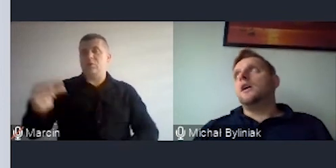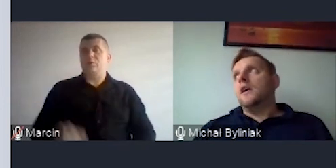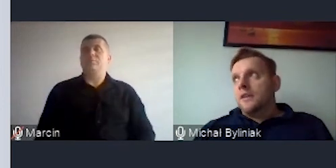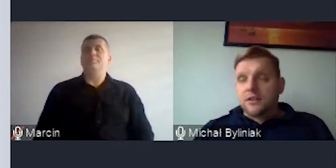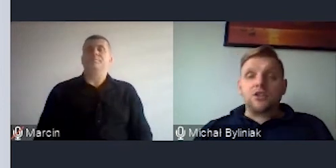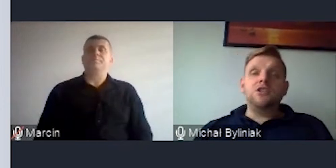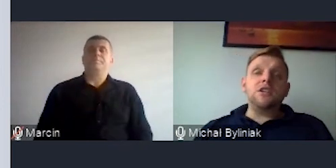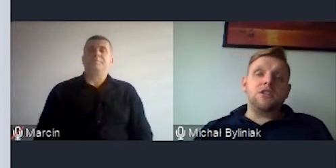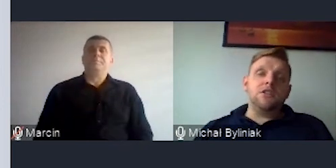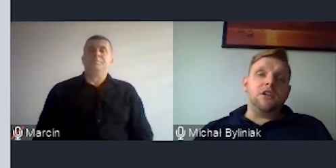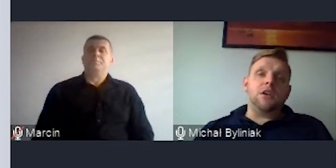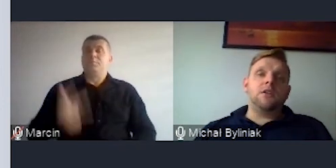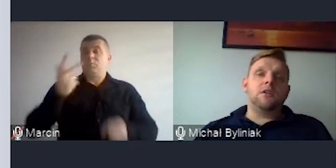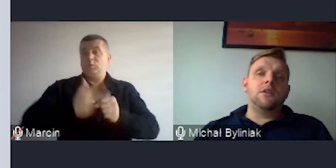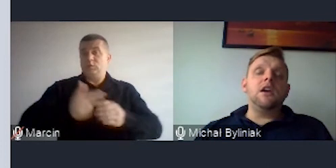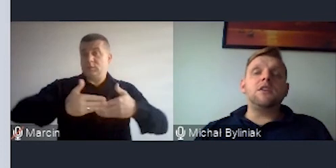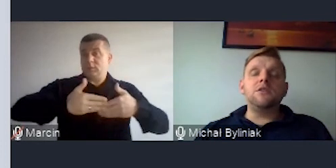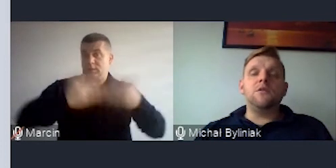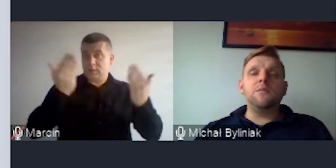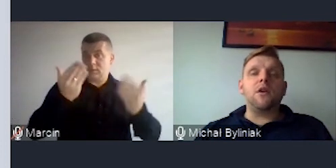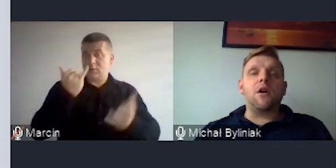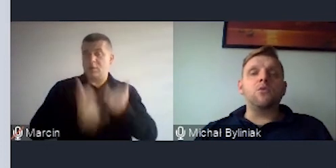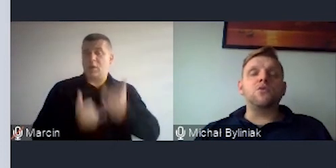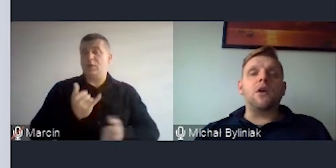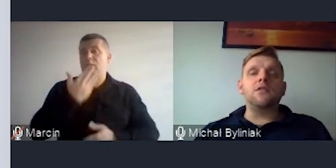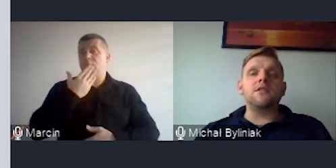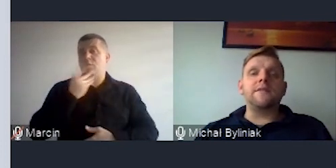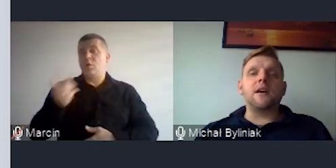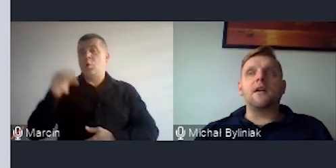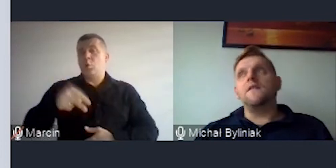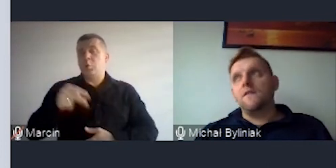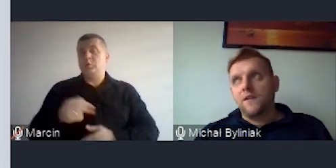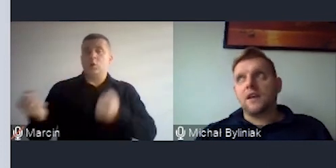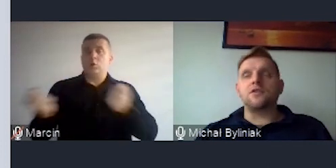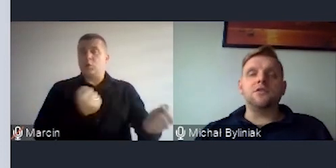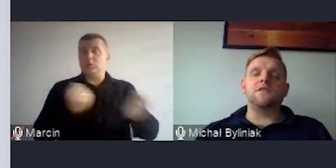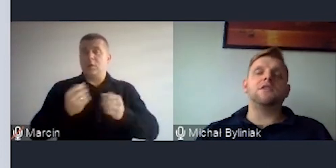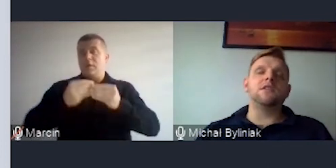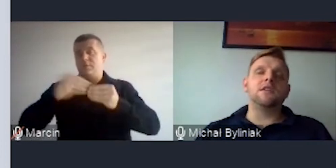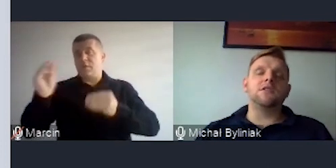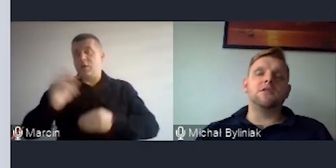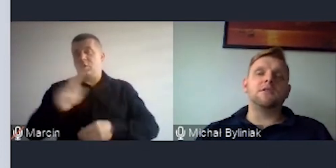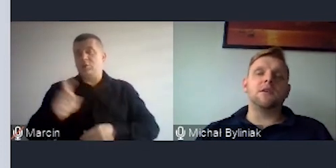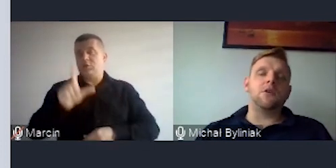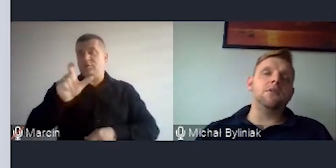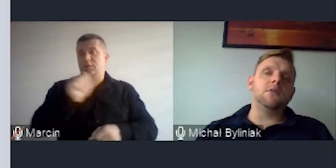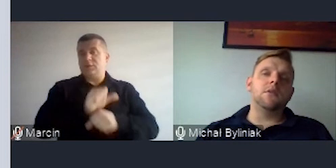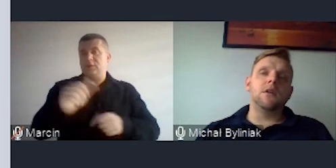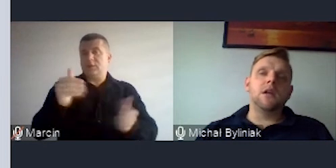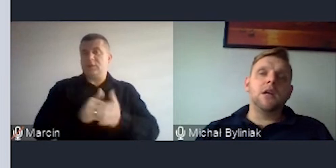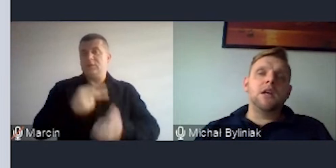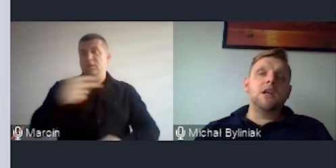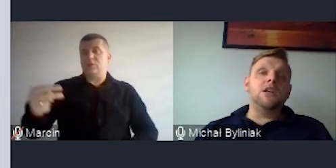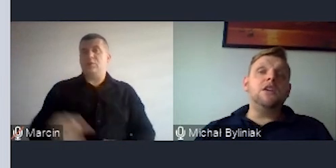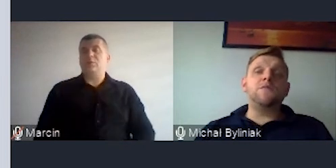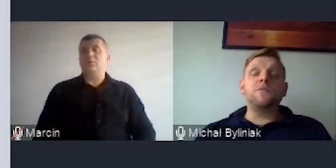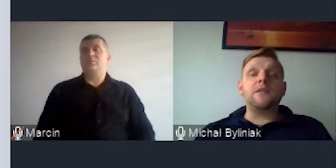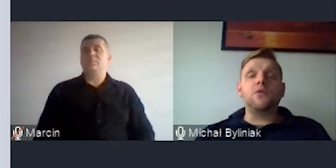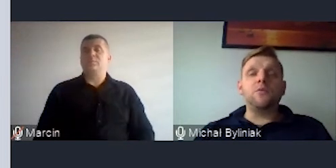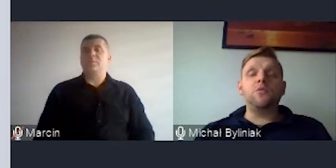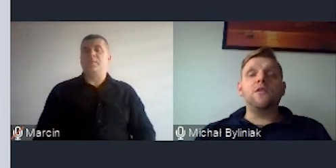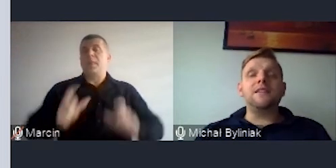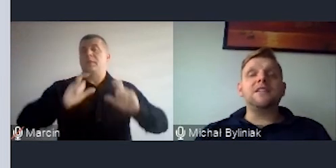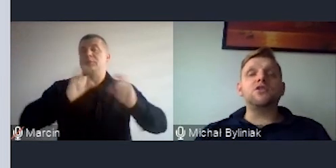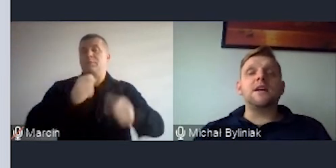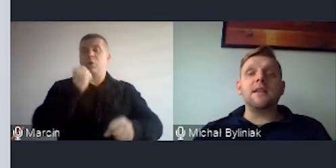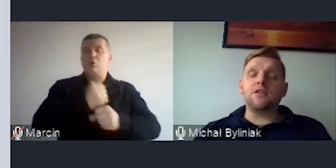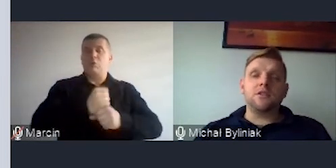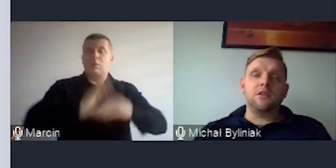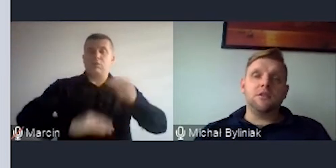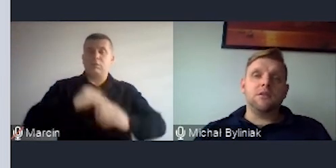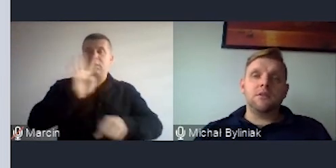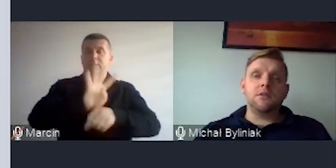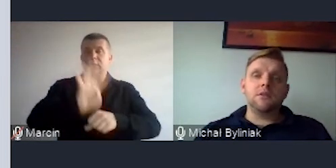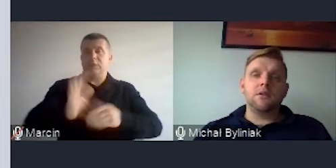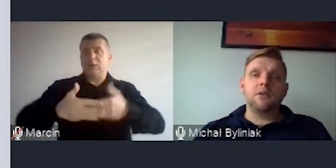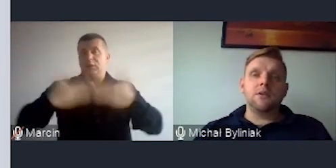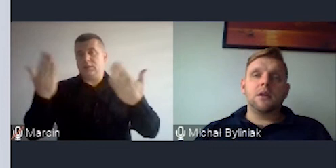na 30 dni, jeśli mówimy o usługach i dostawach większych niż 211 tysięcy euro i w przypadku robót budowalnych na 14 dni,